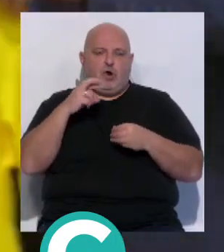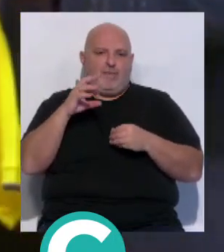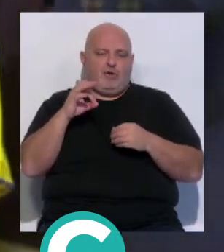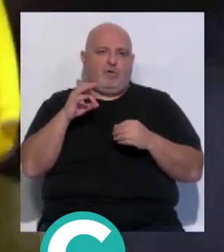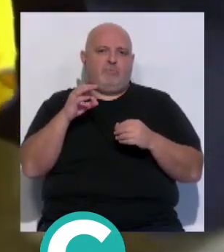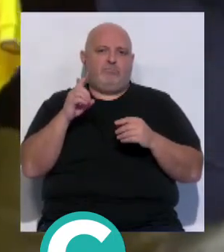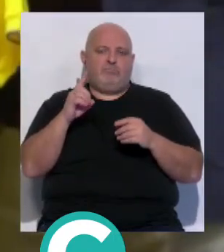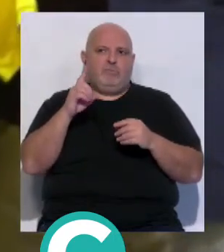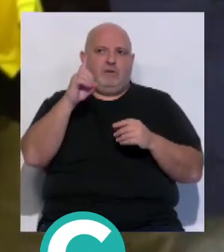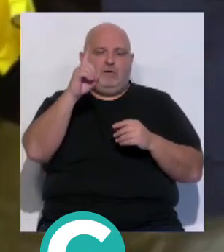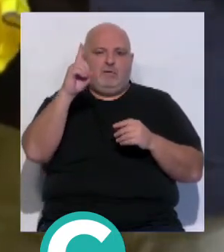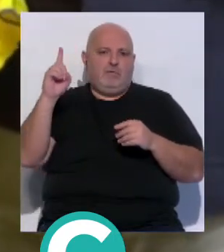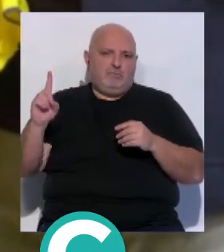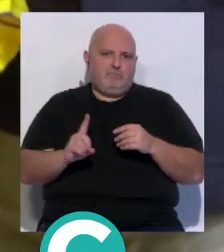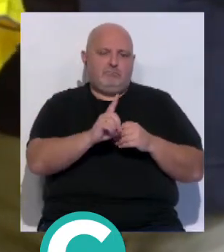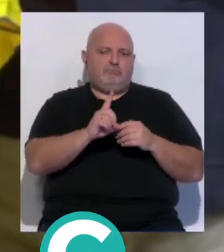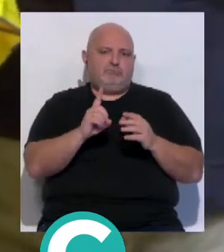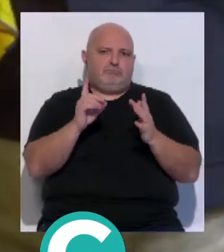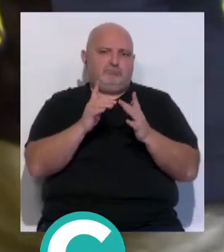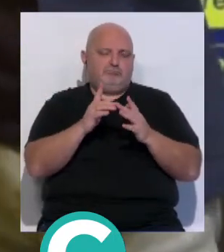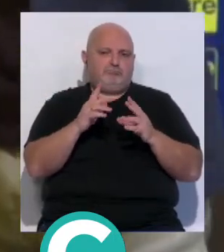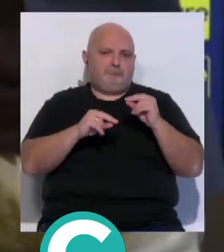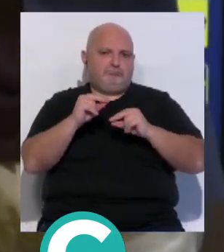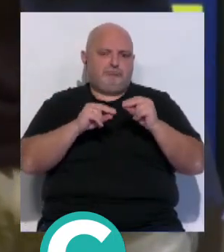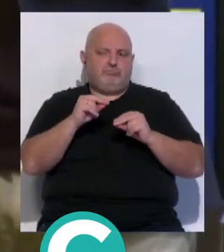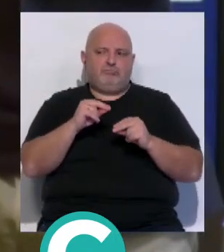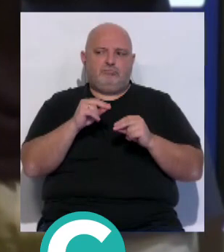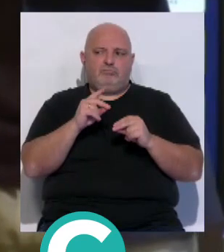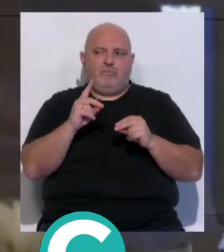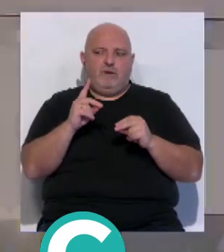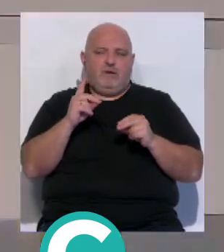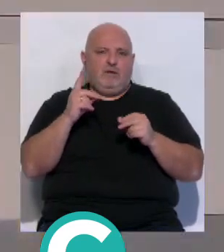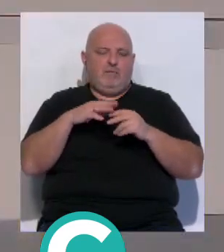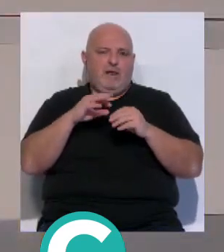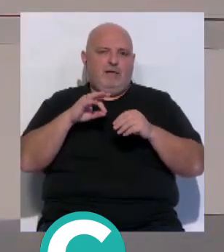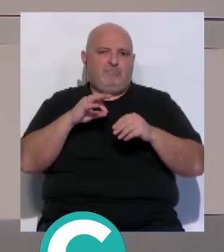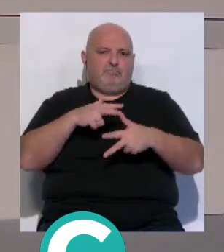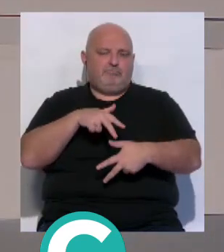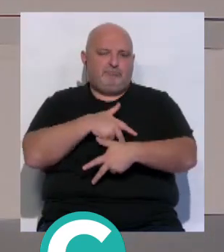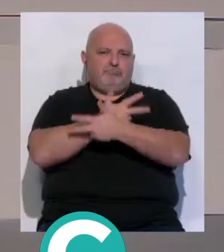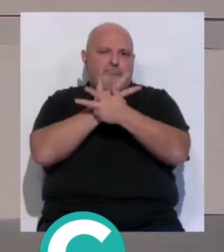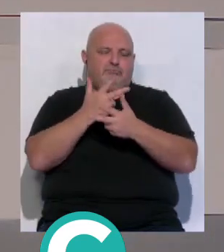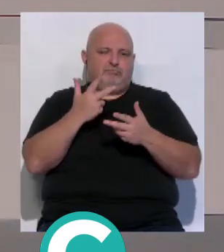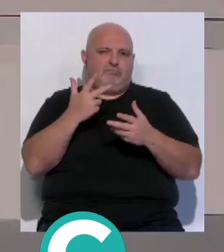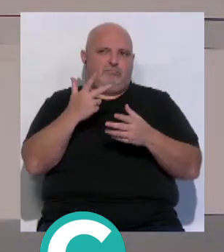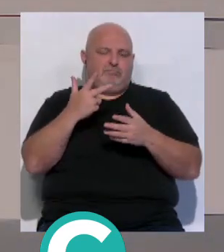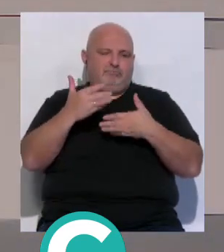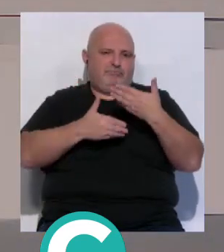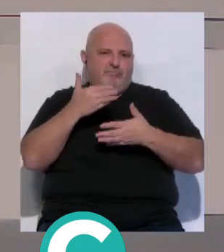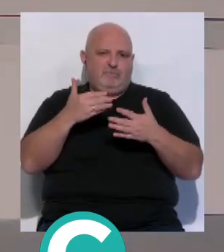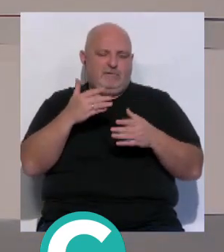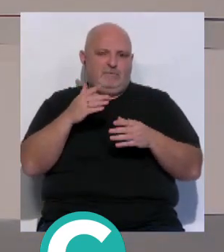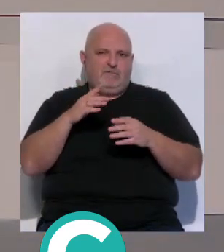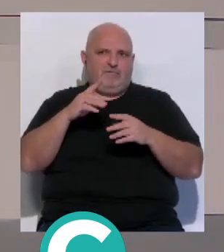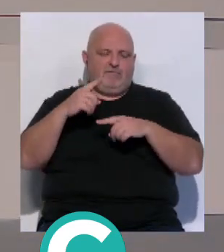que ha tenido también esos que hacer el trabajo telemático por necesidades que de familiares con